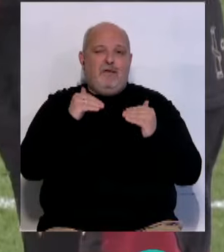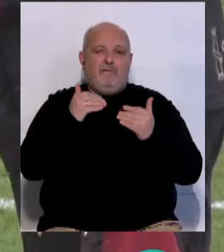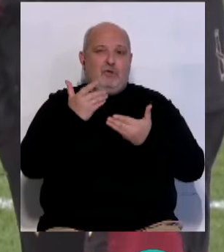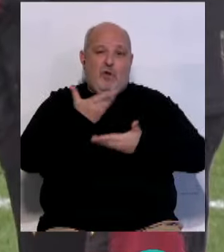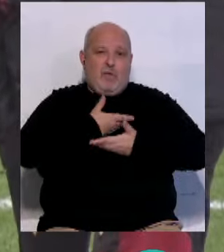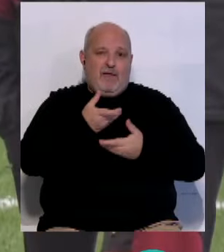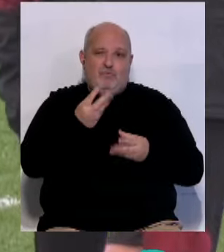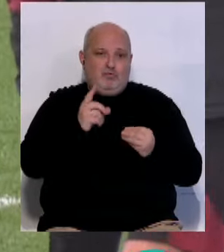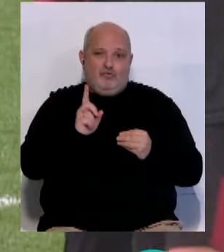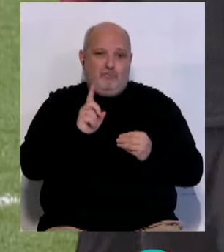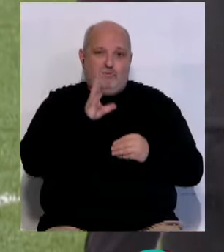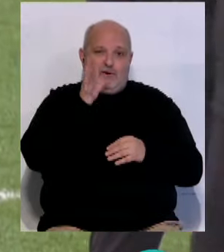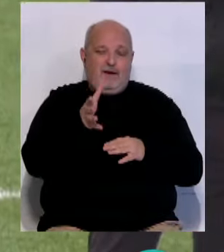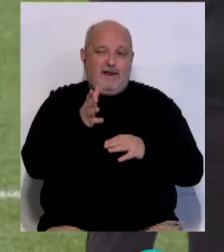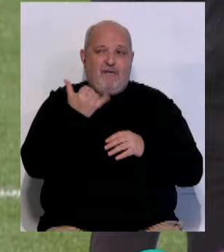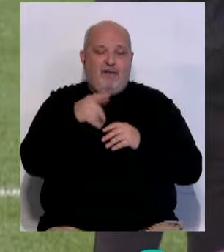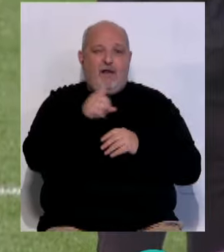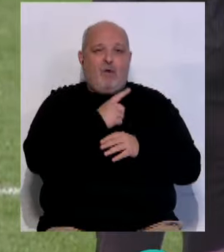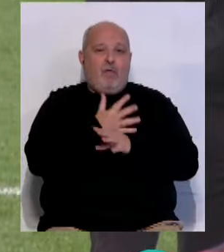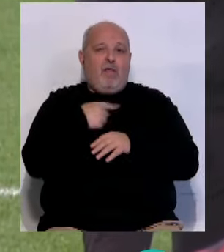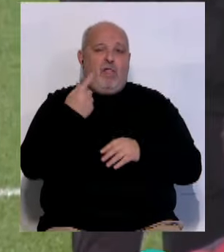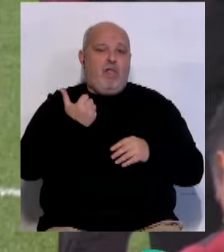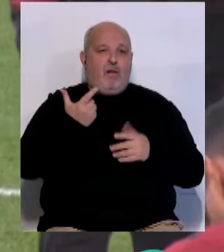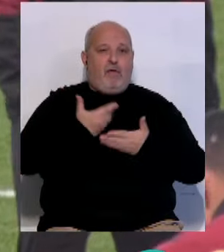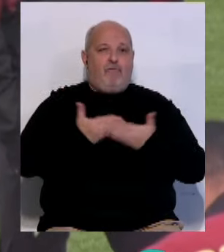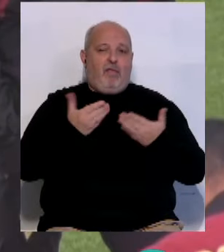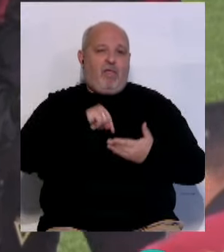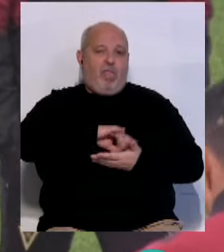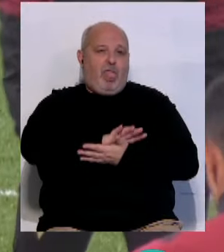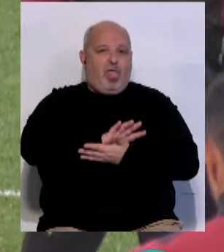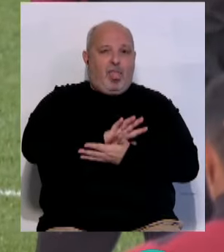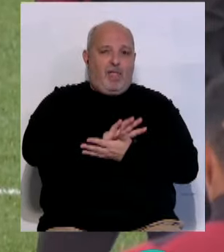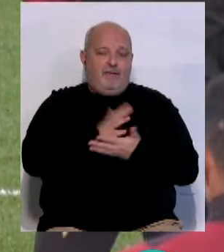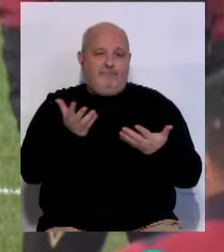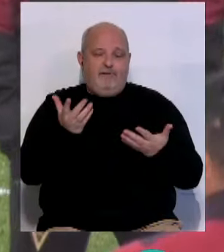quizás en esto en este punto de de la película yo creo que se necesita un un golpetazo ahí encima